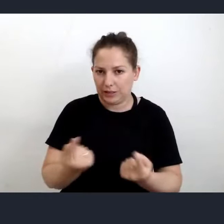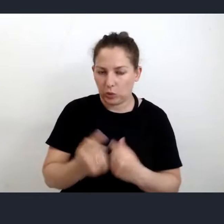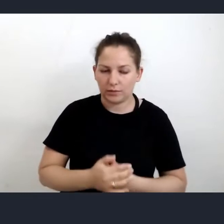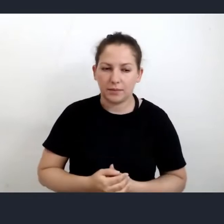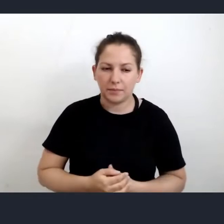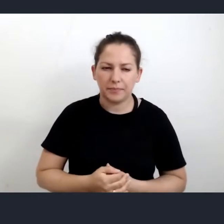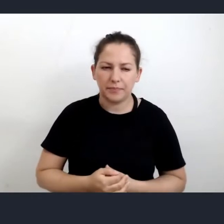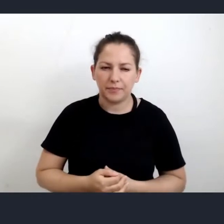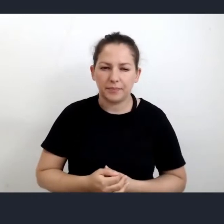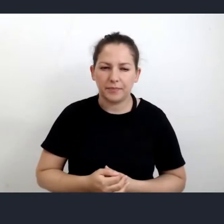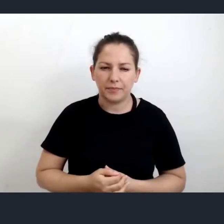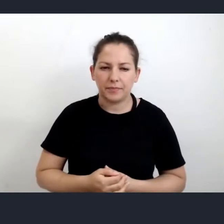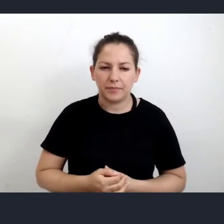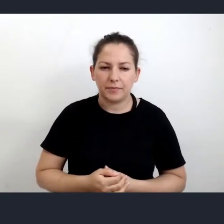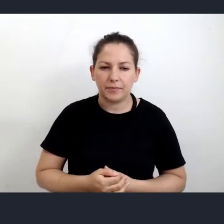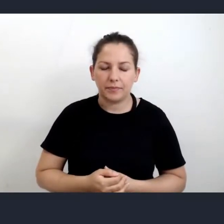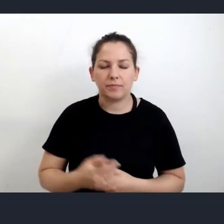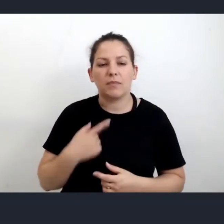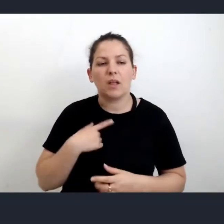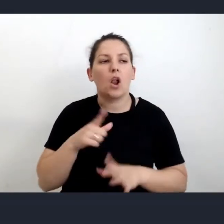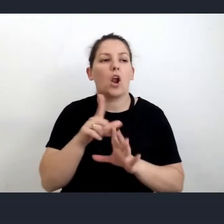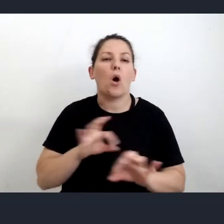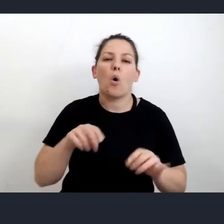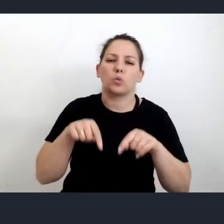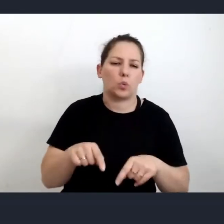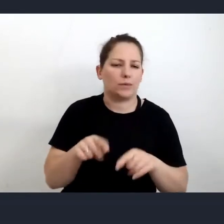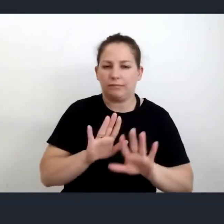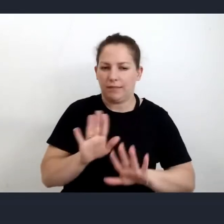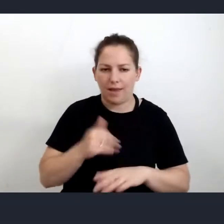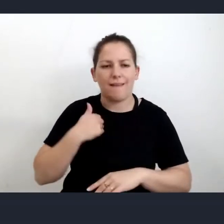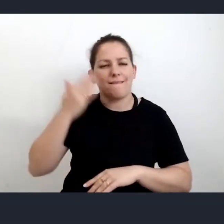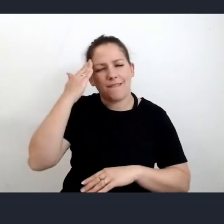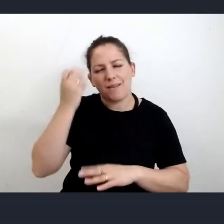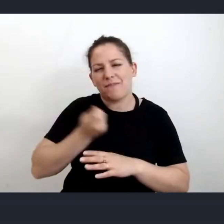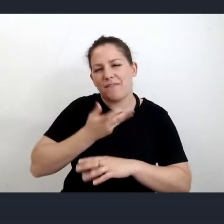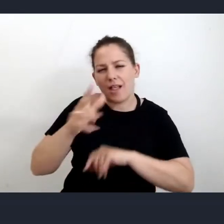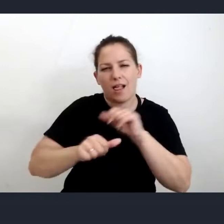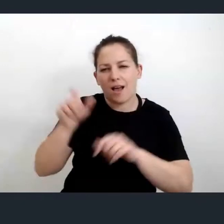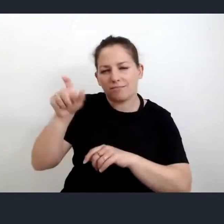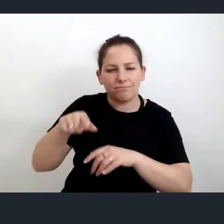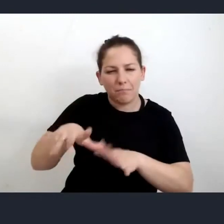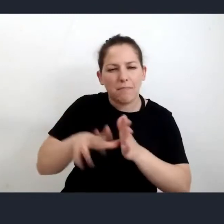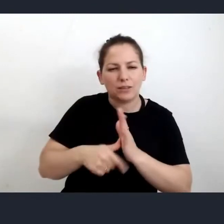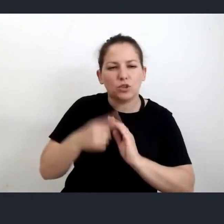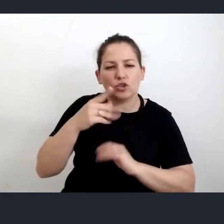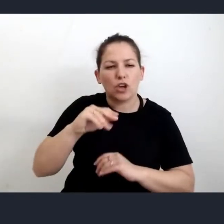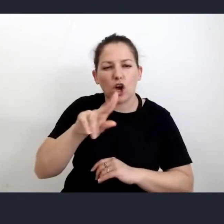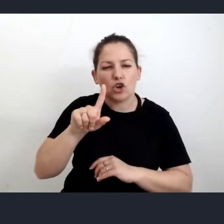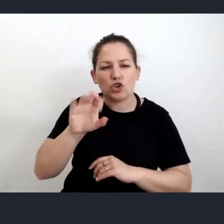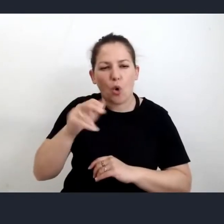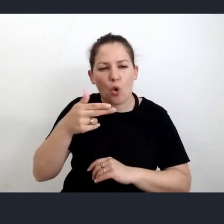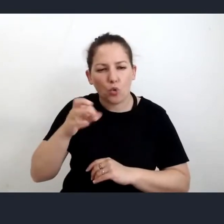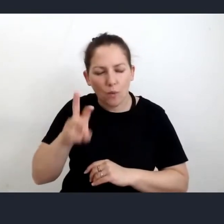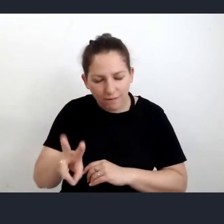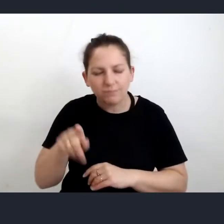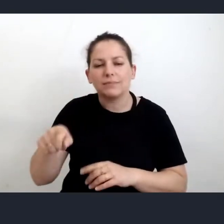Nie jesteśmy więc tutaj przypadkowo. Znamy Dzierżoniów od wielu lat z tej właśnie działalności na rzecz zintegrowanego rozwoju,